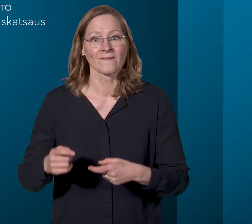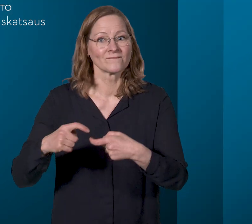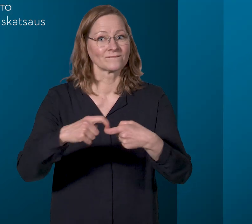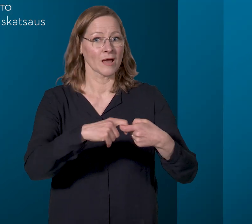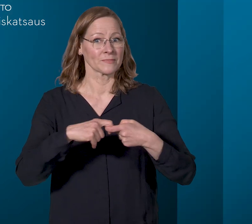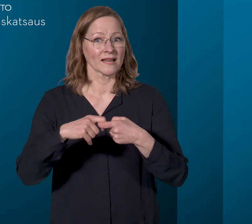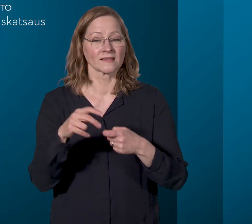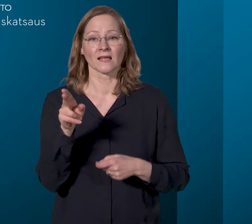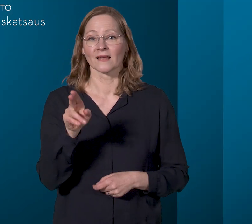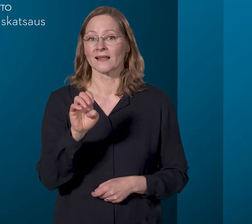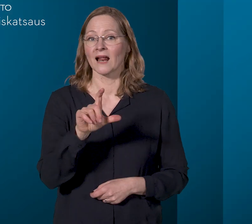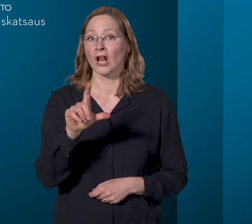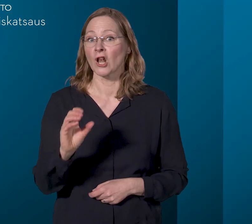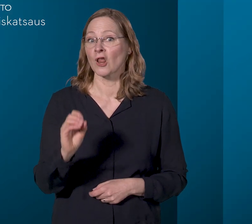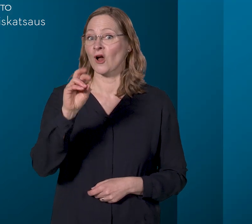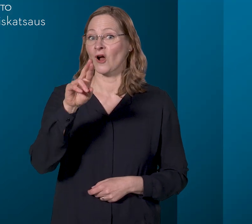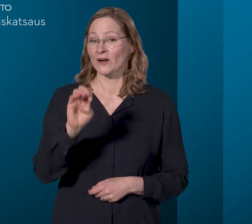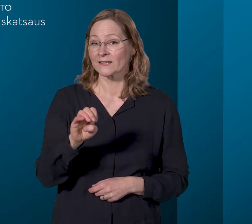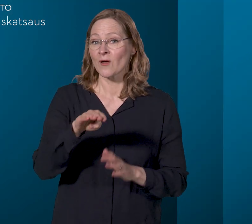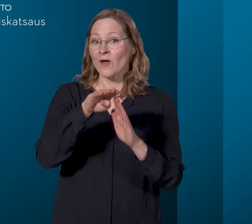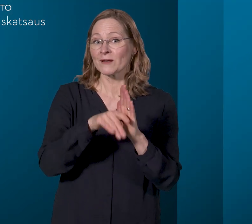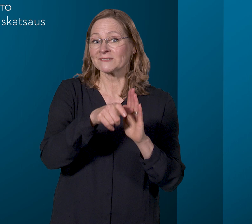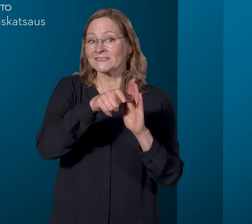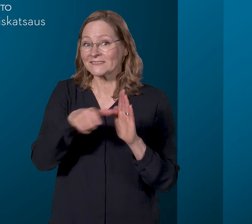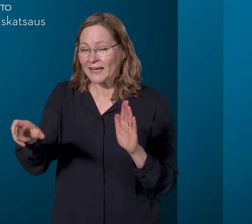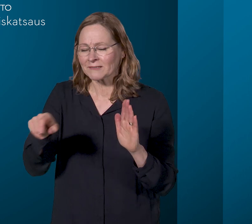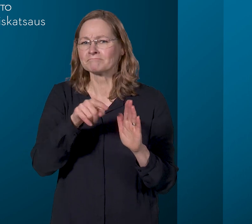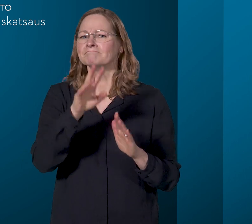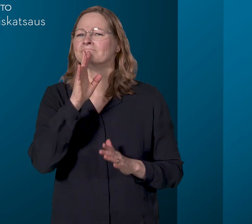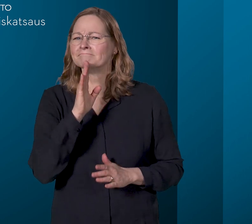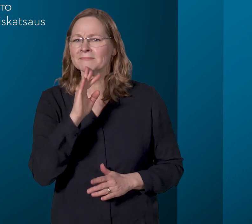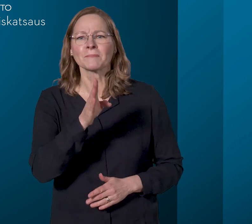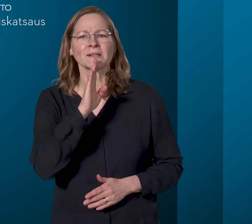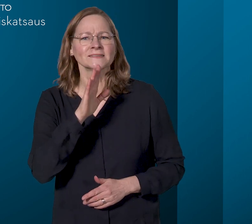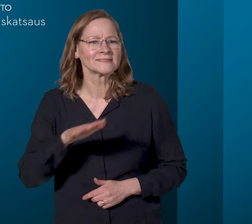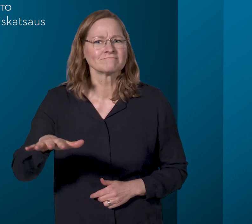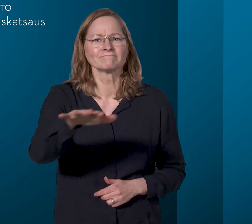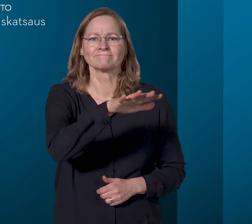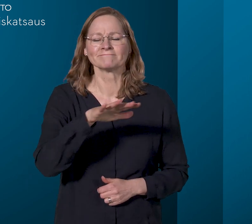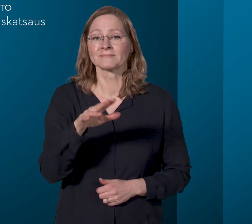Familjen Hellöre -ohjelmasarja kertoo Pietarsaaren seudulla -